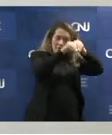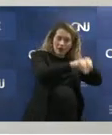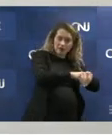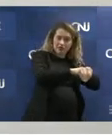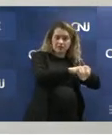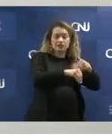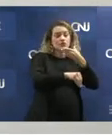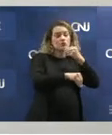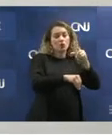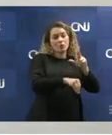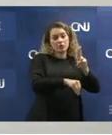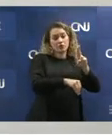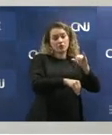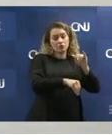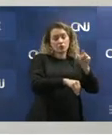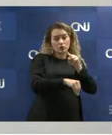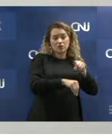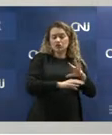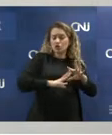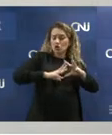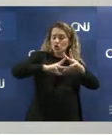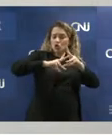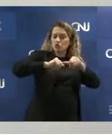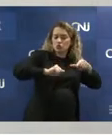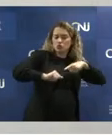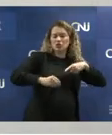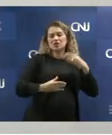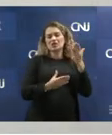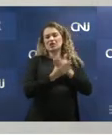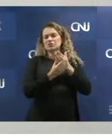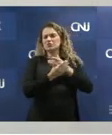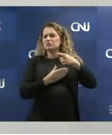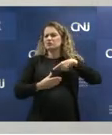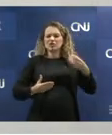Dr. Luiz Carlos Val, a todo o acervo processual, sem que lhe fosse adicionado